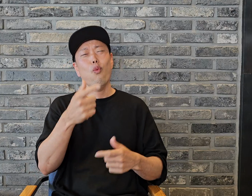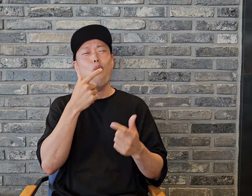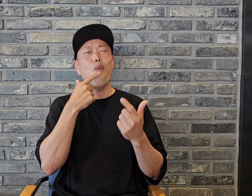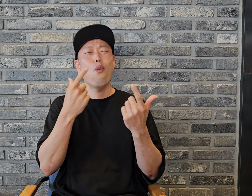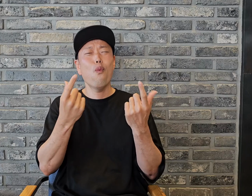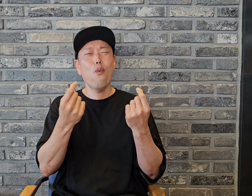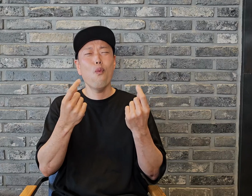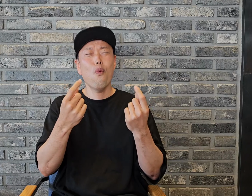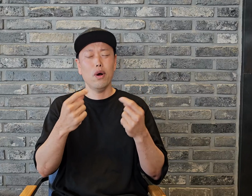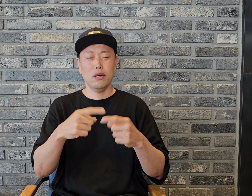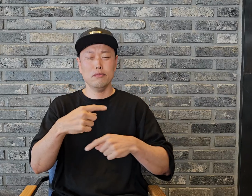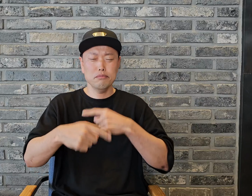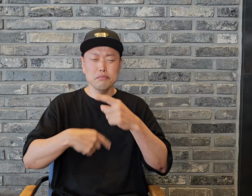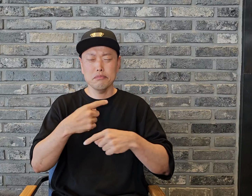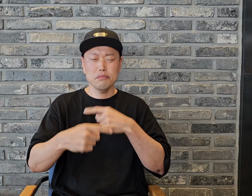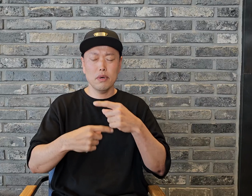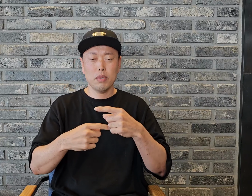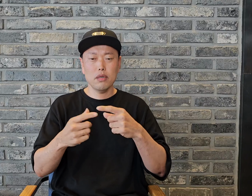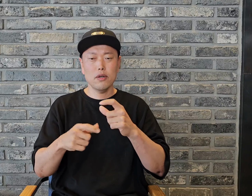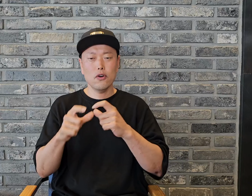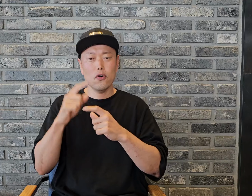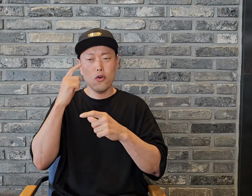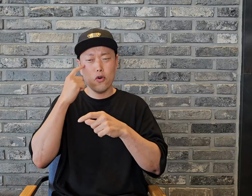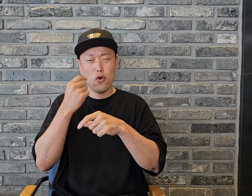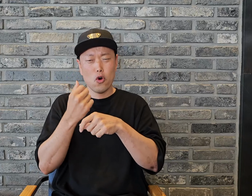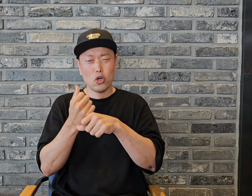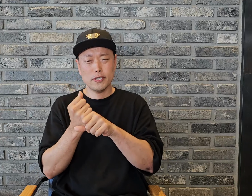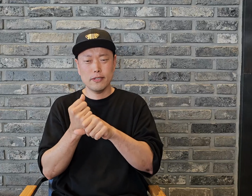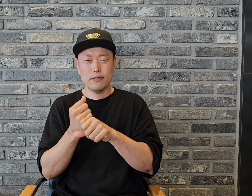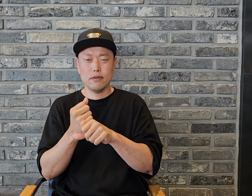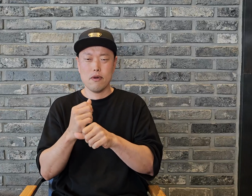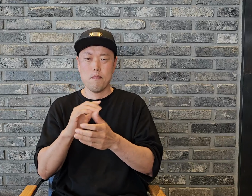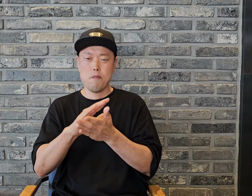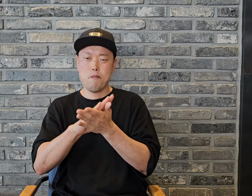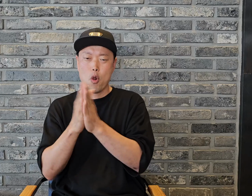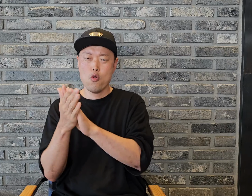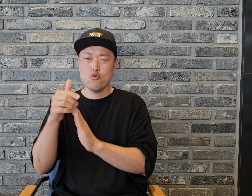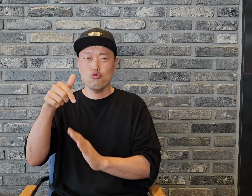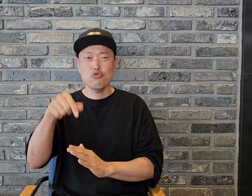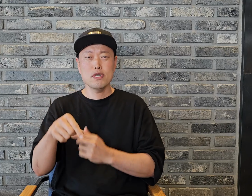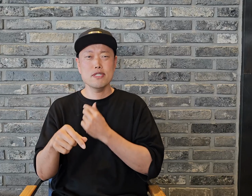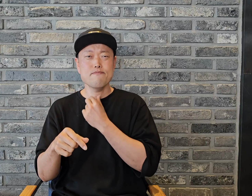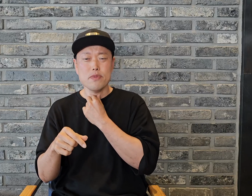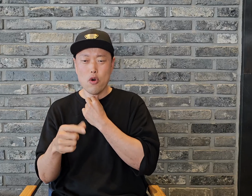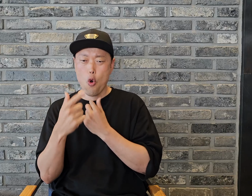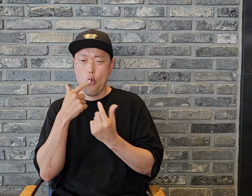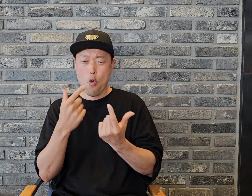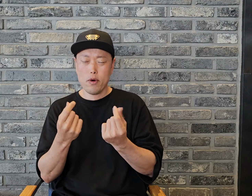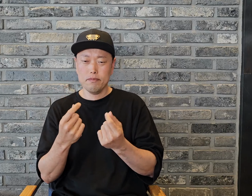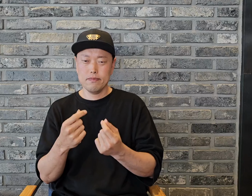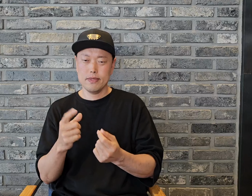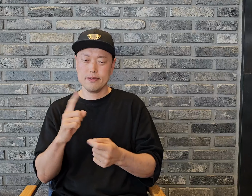こんな感じでサインをして、 変化球のようにサインを変える。